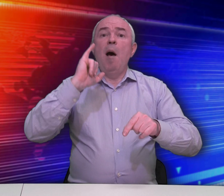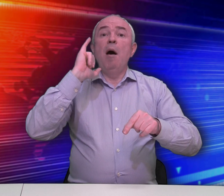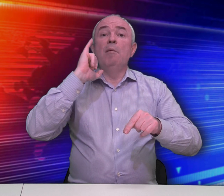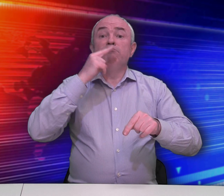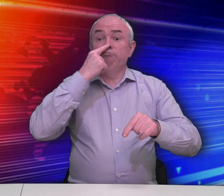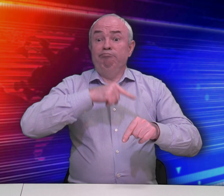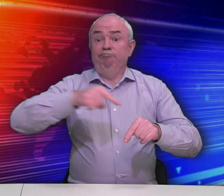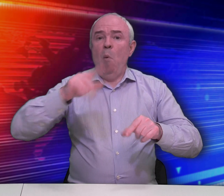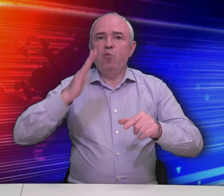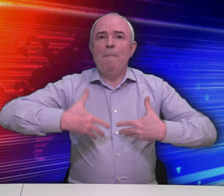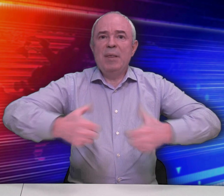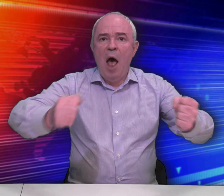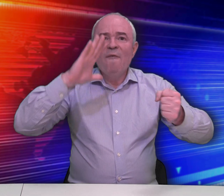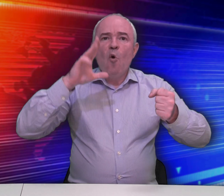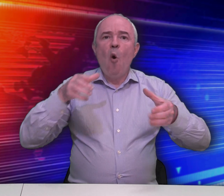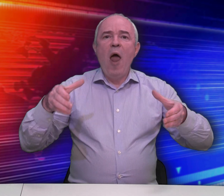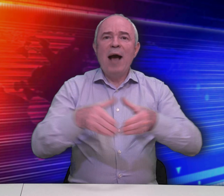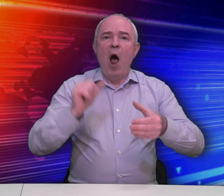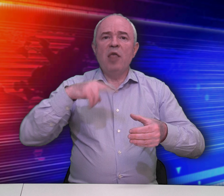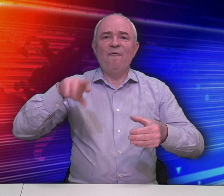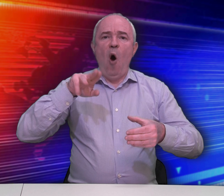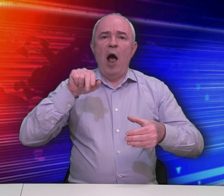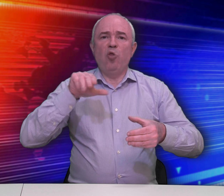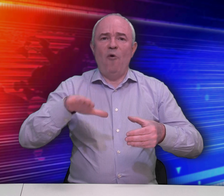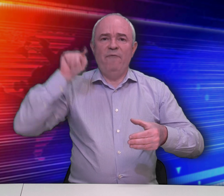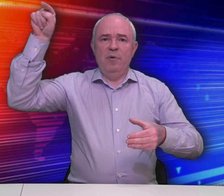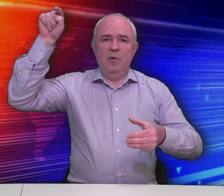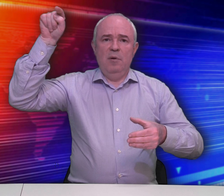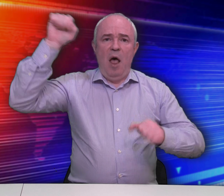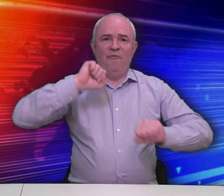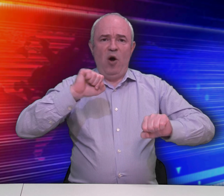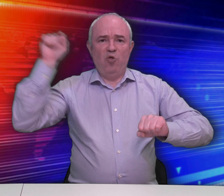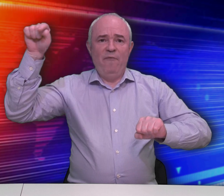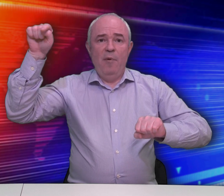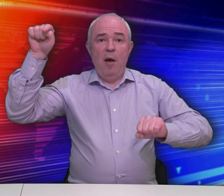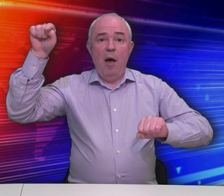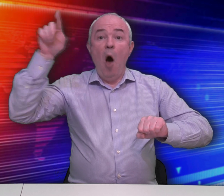и что он будет принят в коллегию адвокатов в Миддл Темпл.